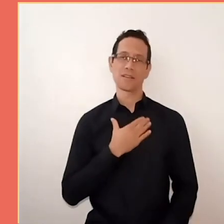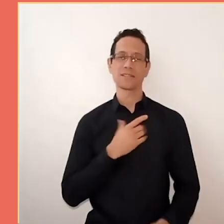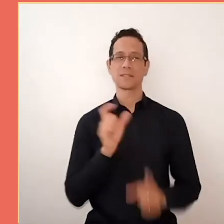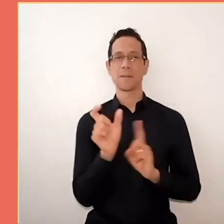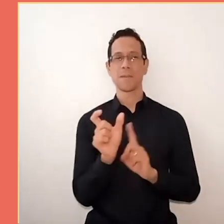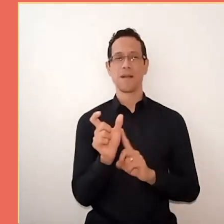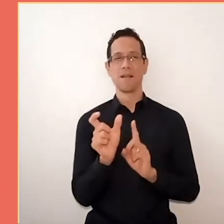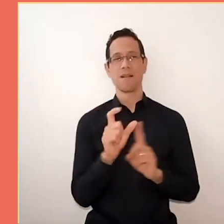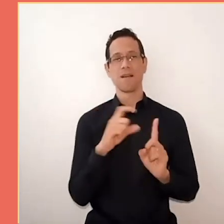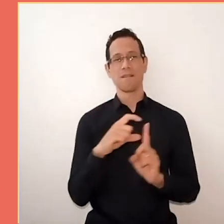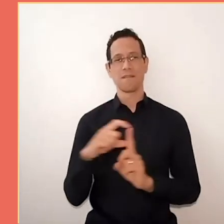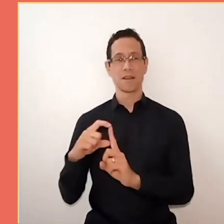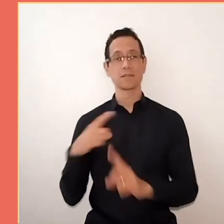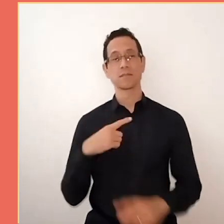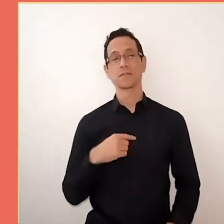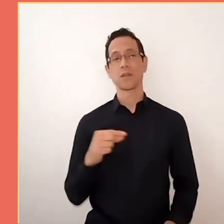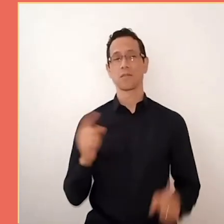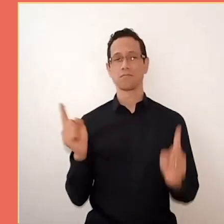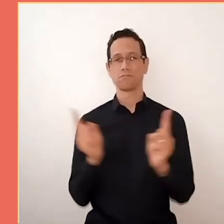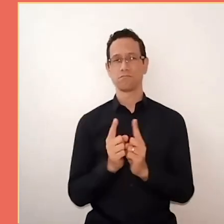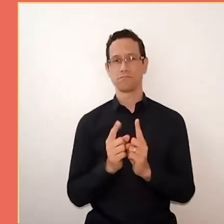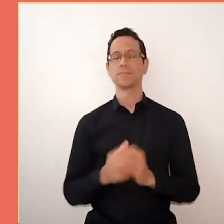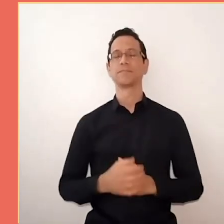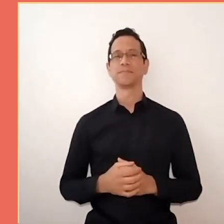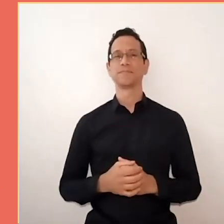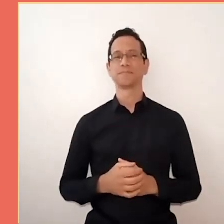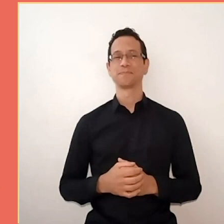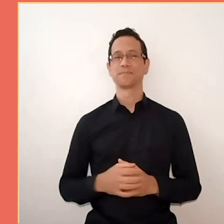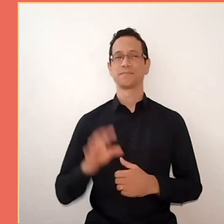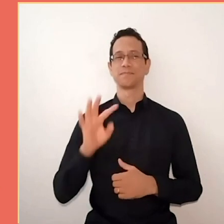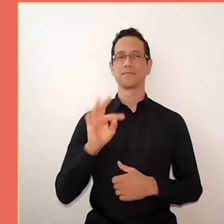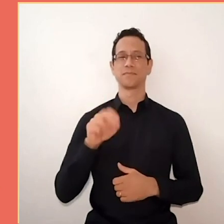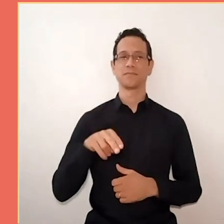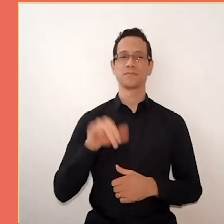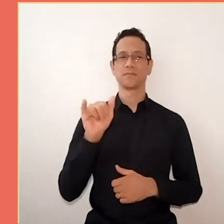eu trouxe um trechinho aqui que a Toni Morrison fez no discurso dela,